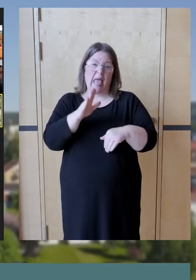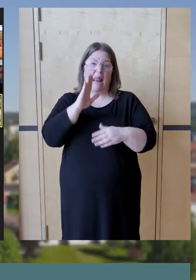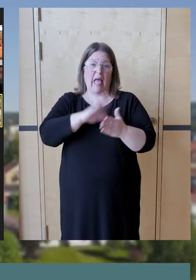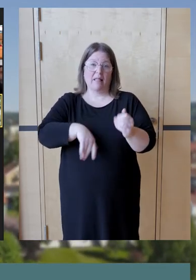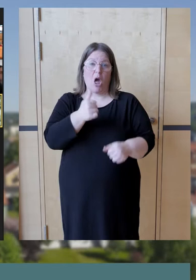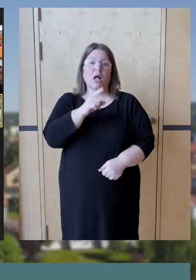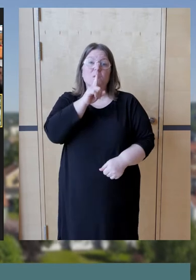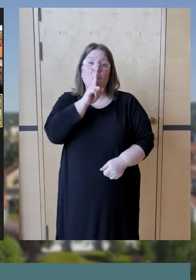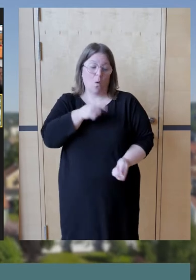Tack